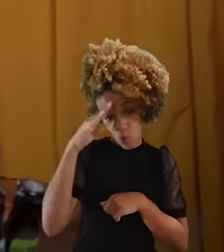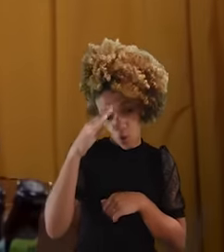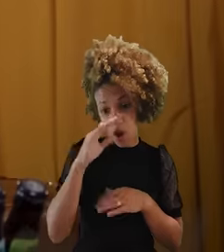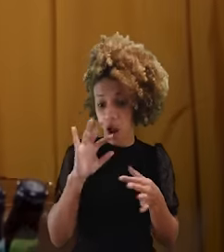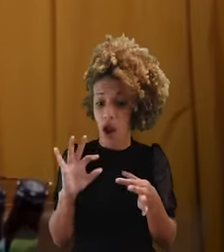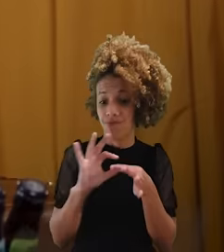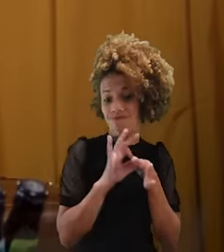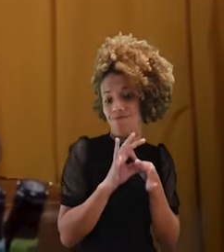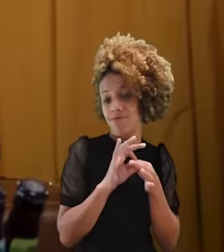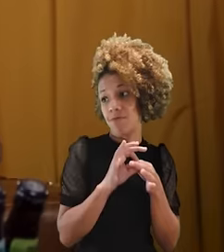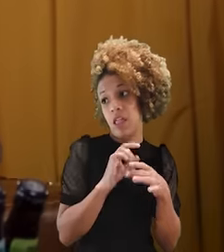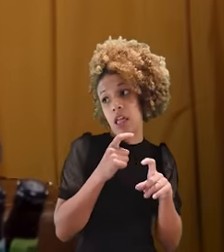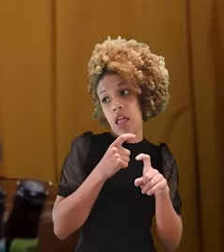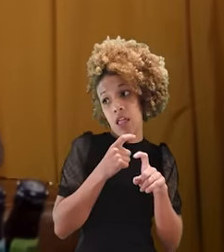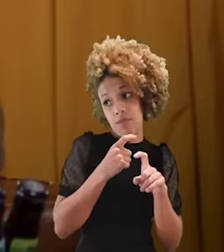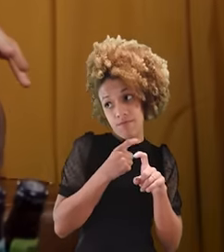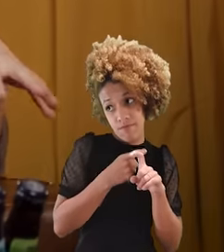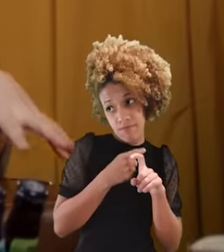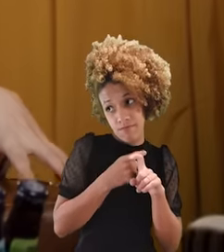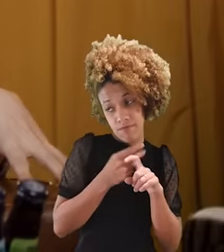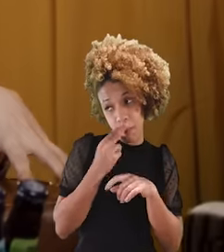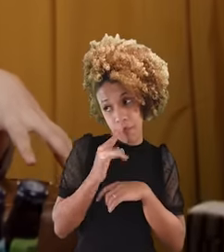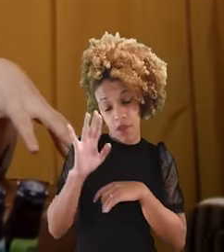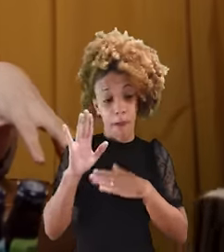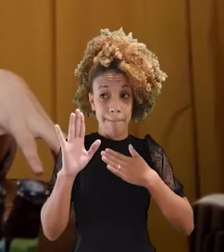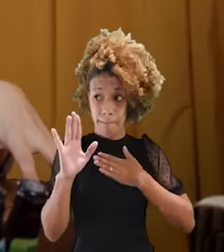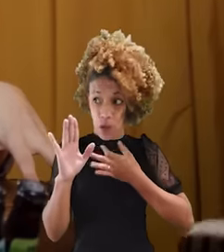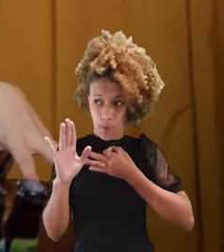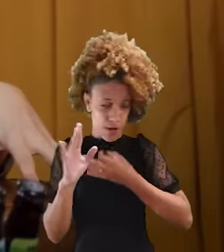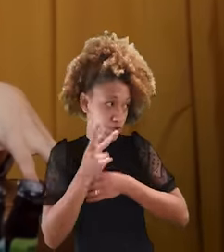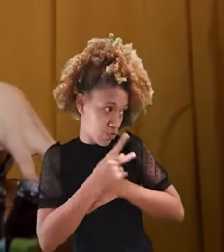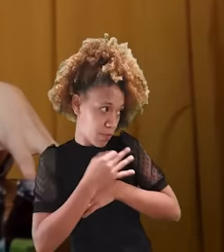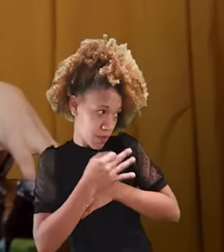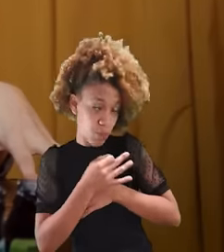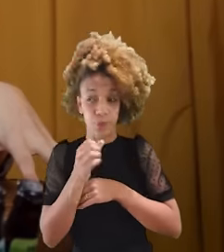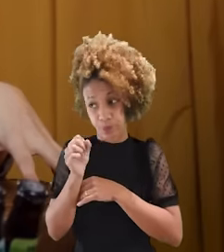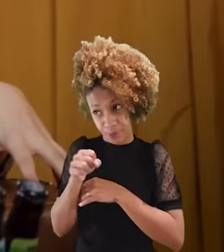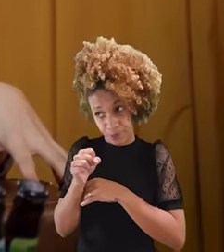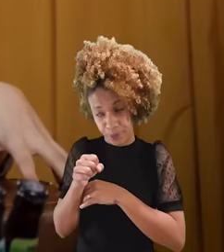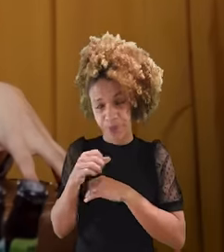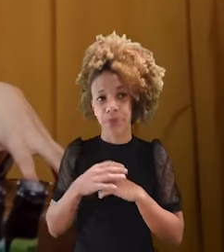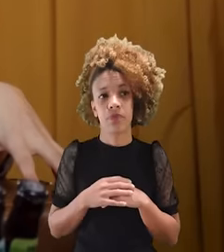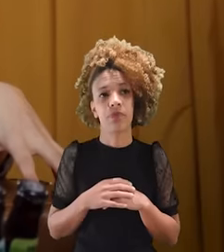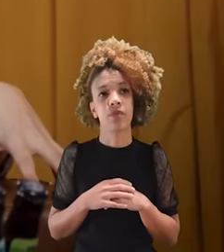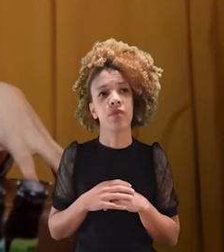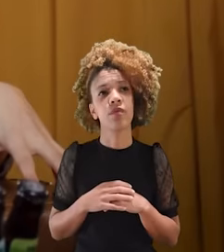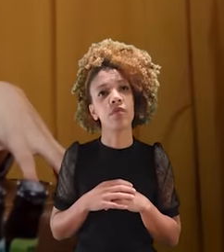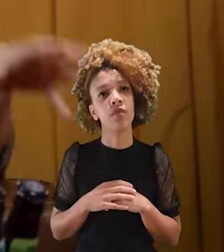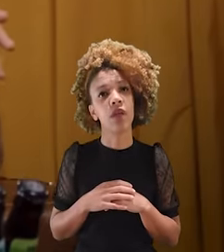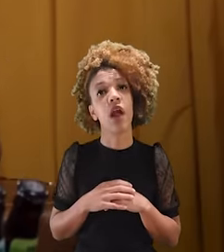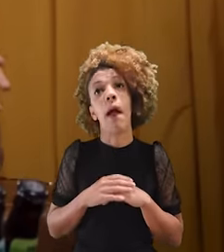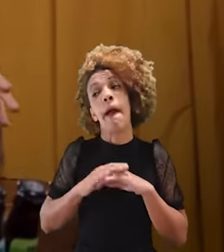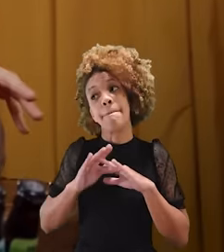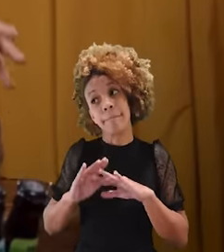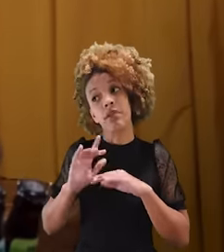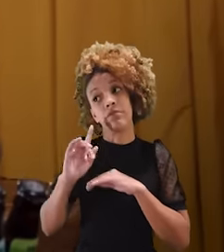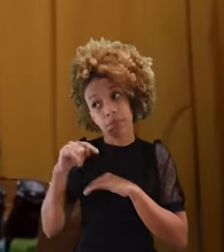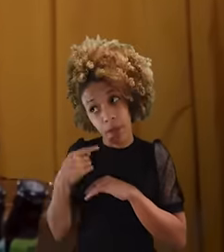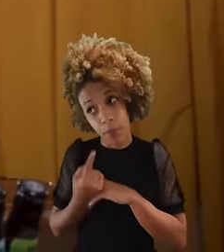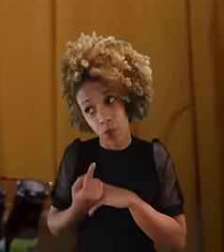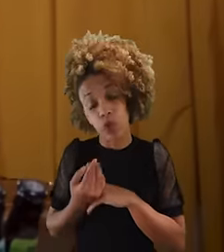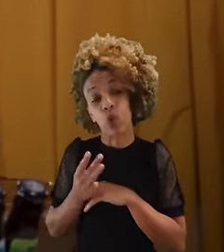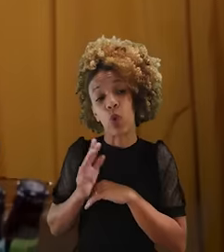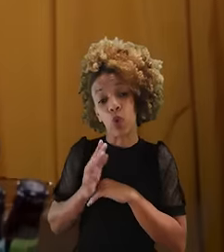ao neonazismo para mim paraa sua opinião é é eh e e em seguida disso uma vez o lula eleito Eu também